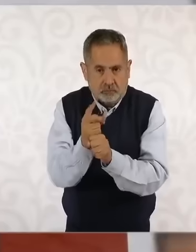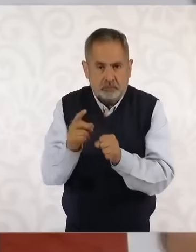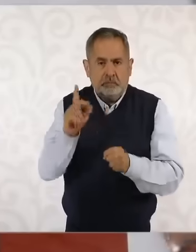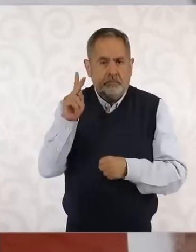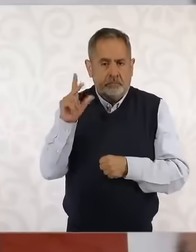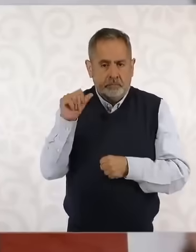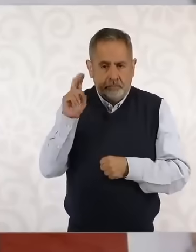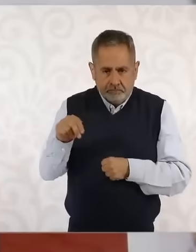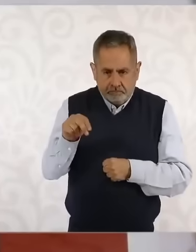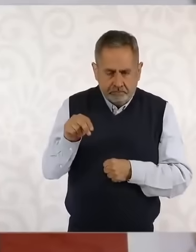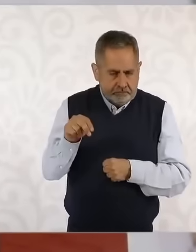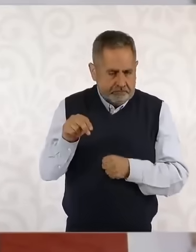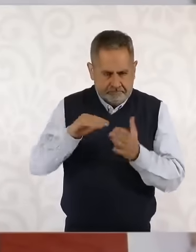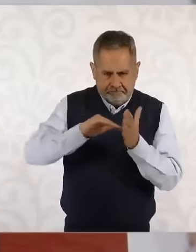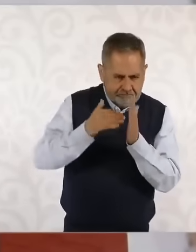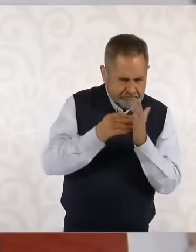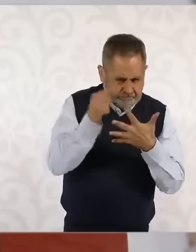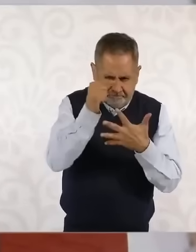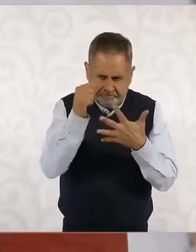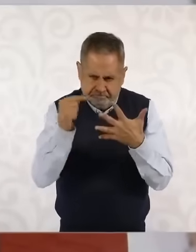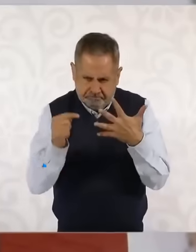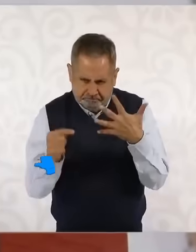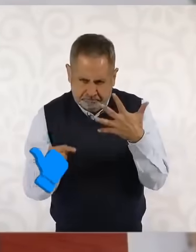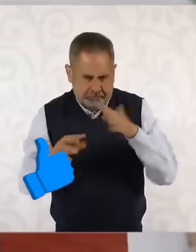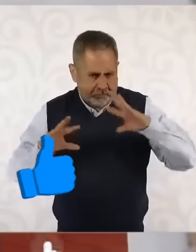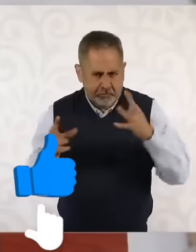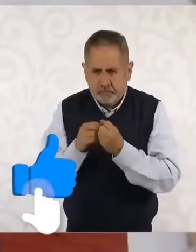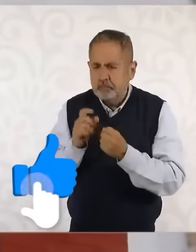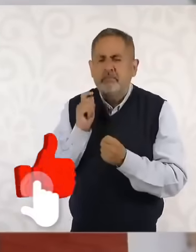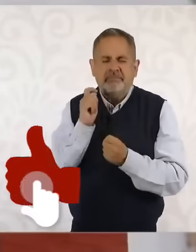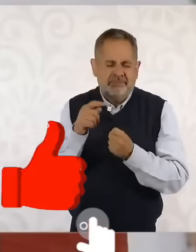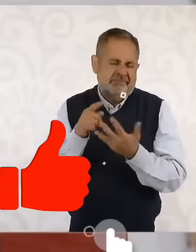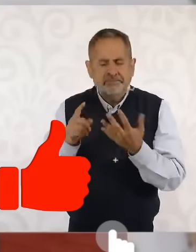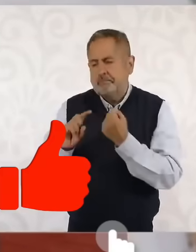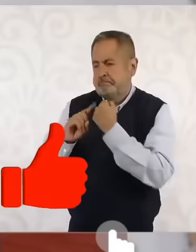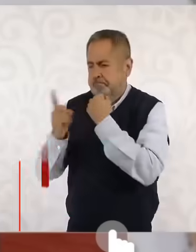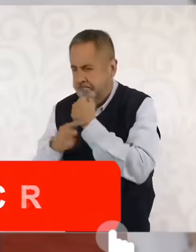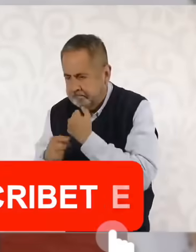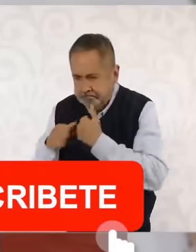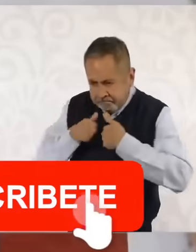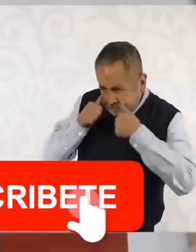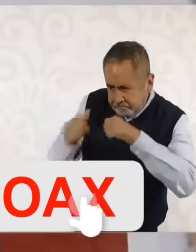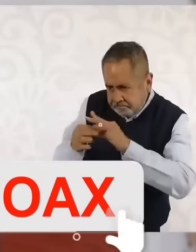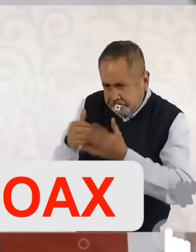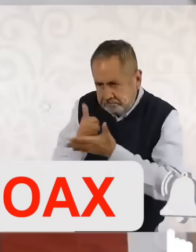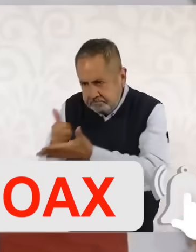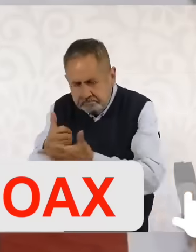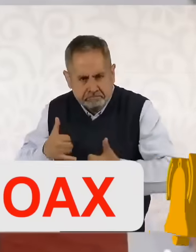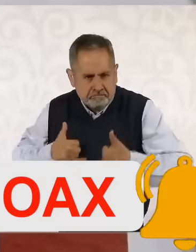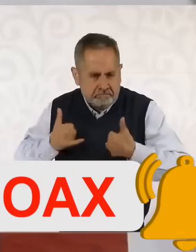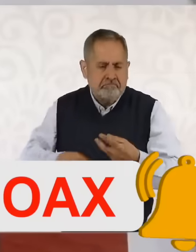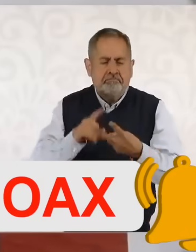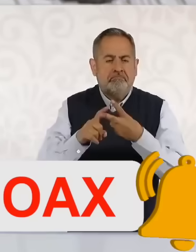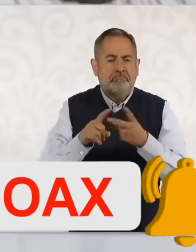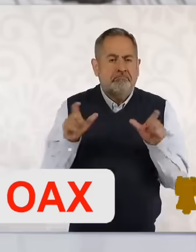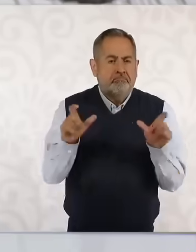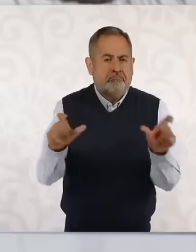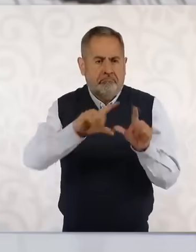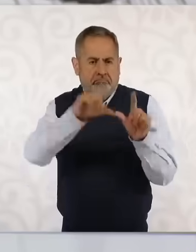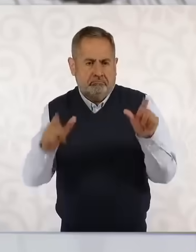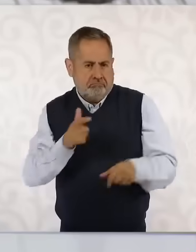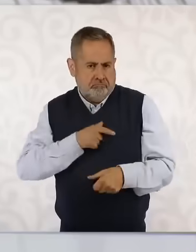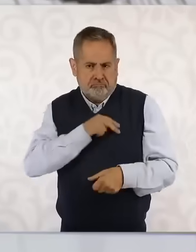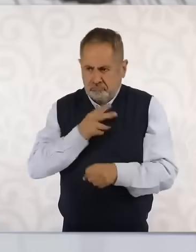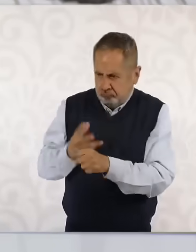integral que tiene que ver con atención a las causas, la fortaleza de la Guardia Nacional,